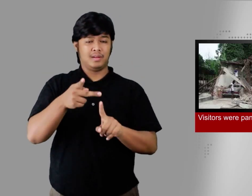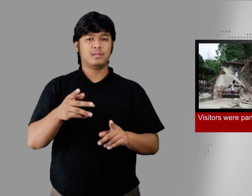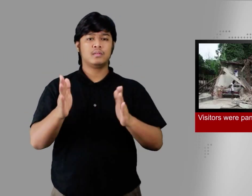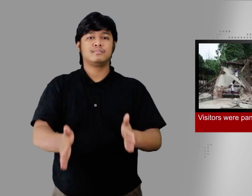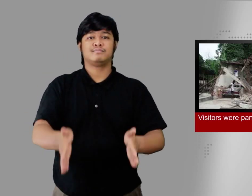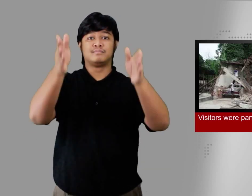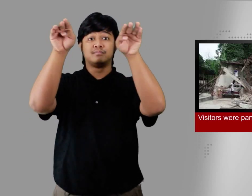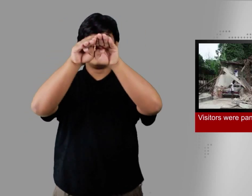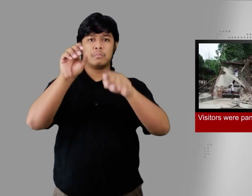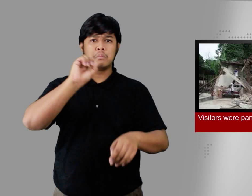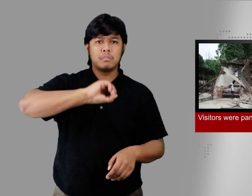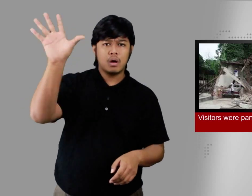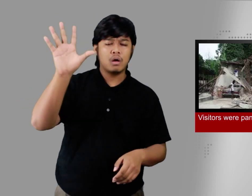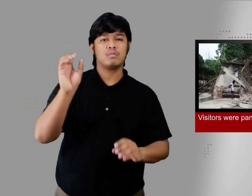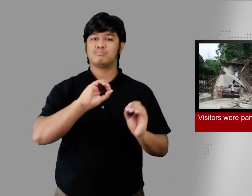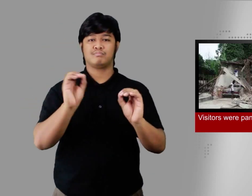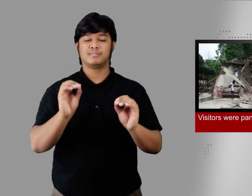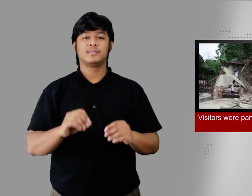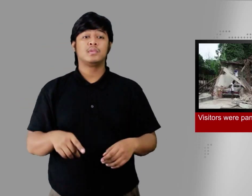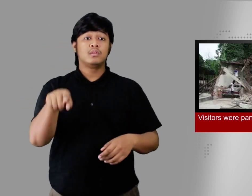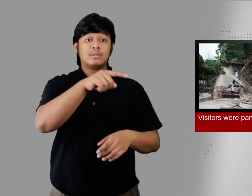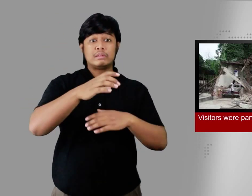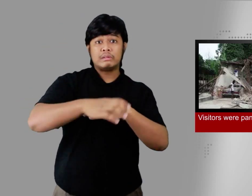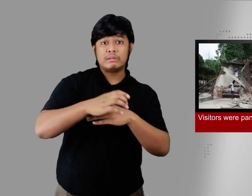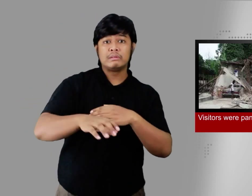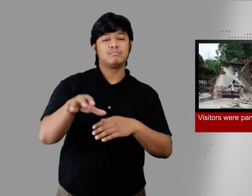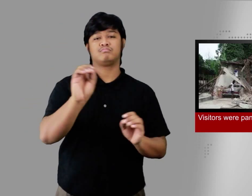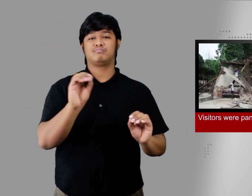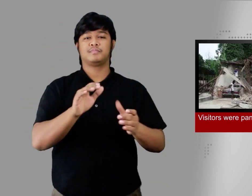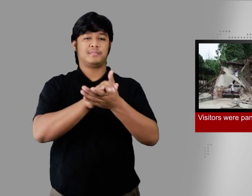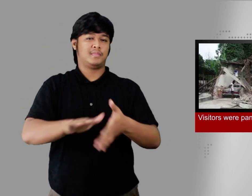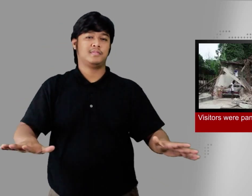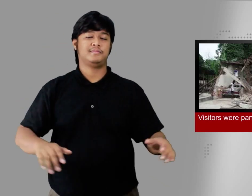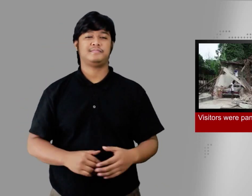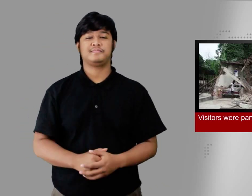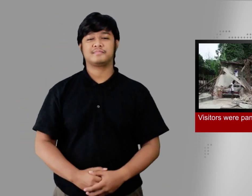Gegeran yang terjadi di Komtar tidak menyebabkan sebarang kerosakan. Tiada juga sebarang kecederan berlaku di Komtar.